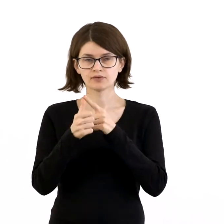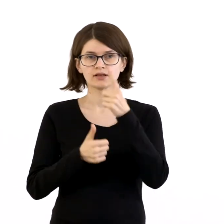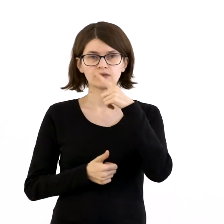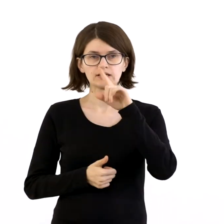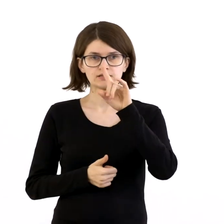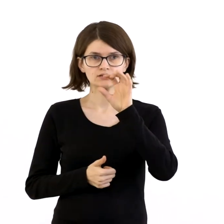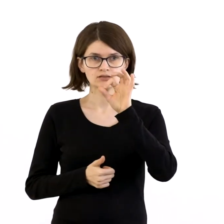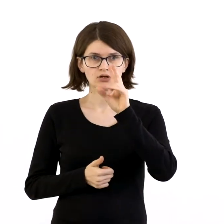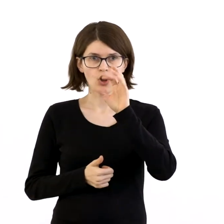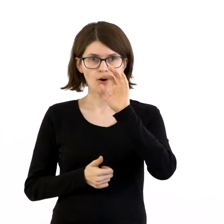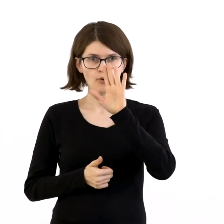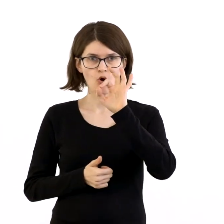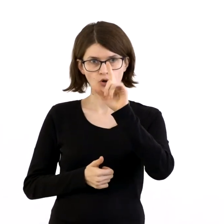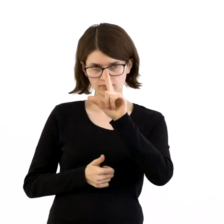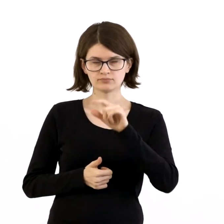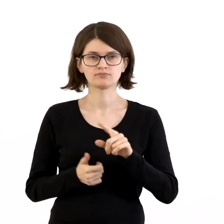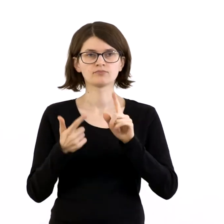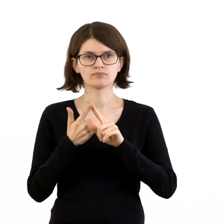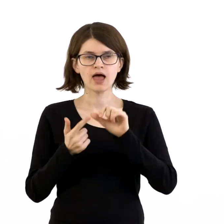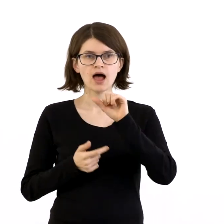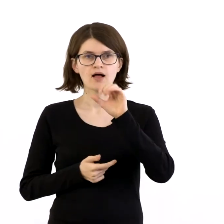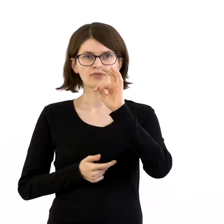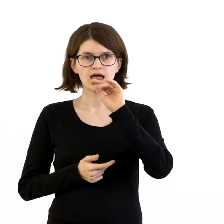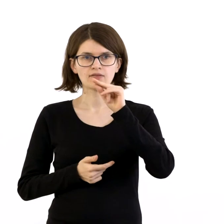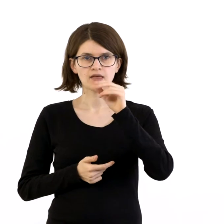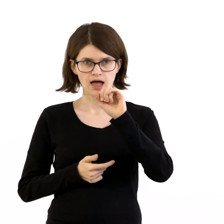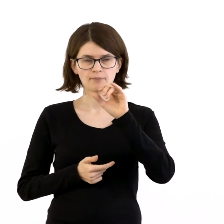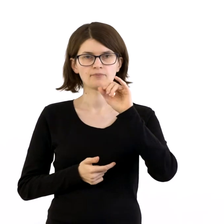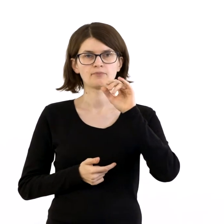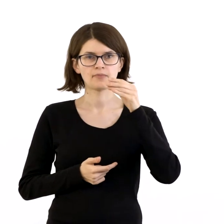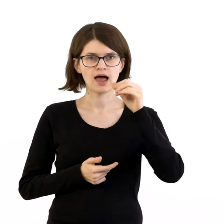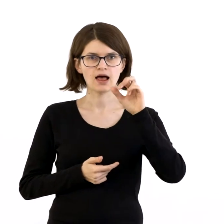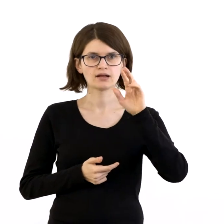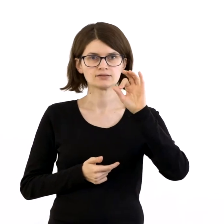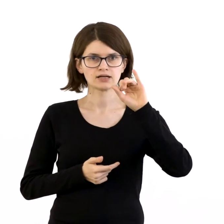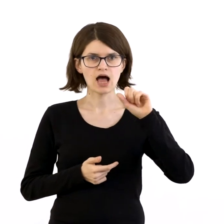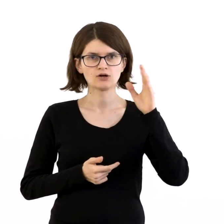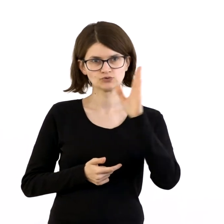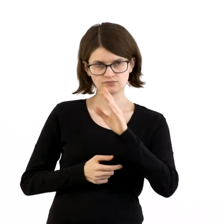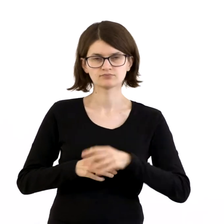Dyskobol oraz Atena i Marsjasz,